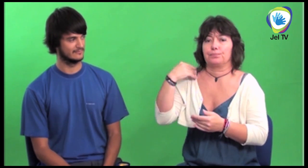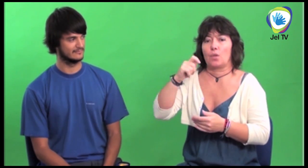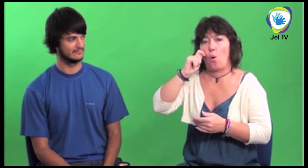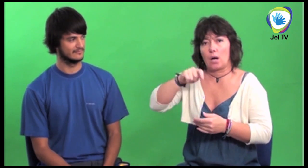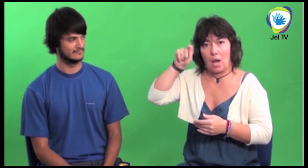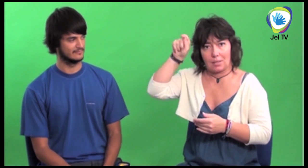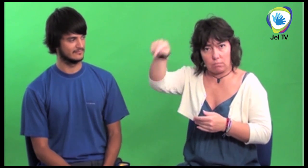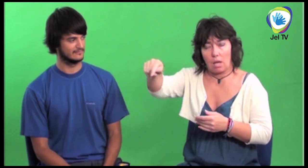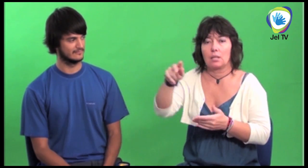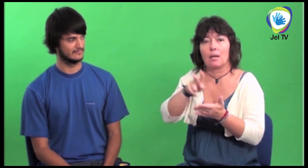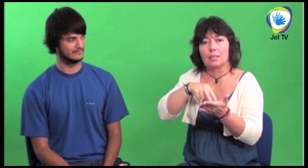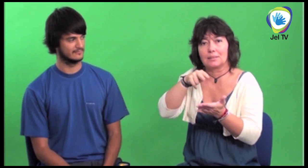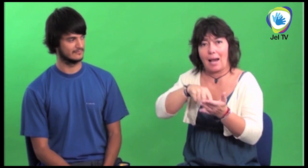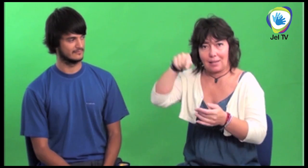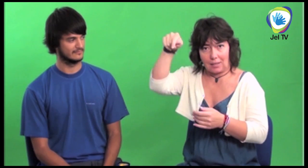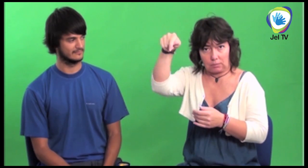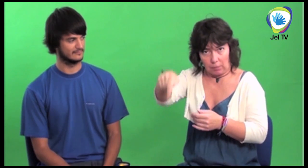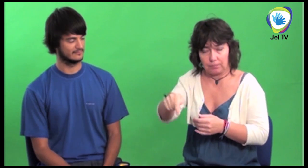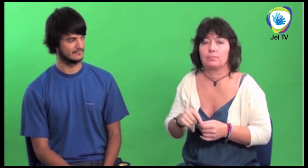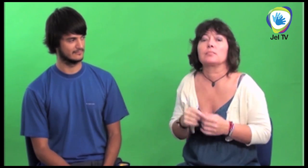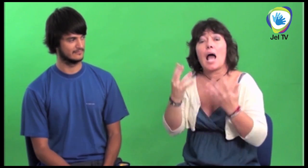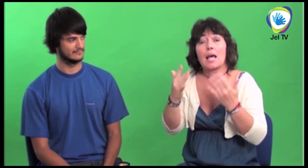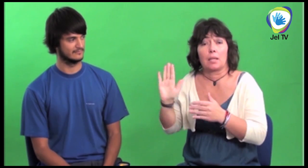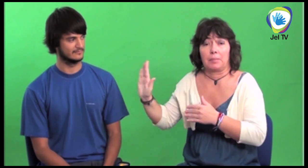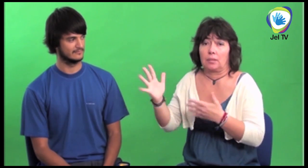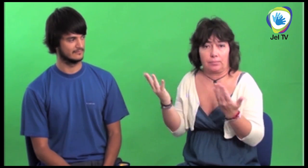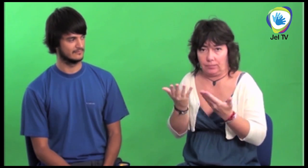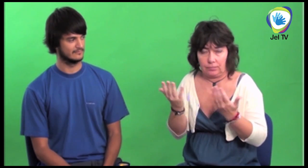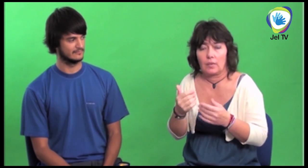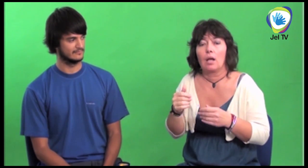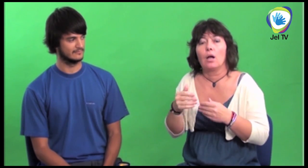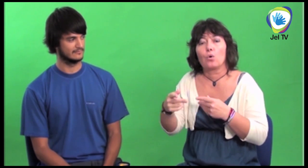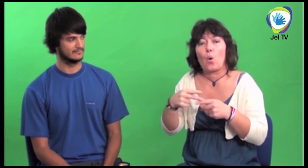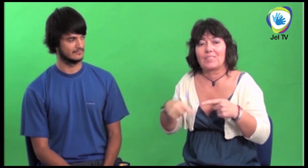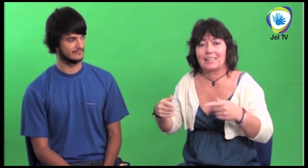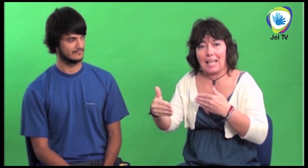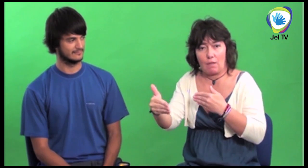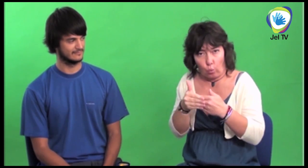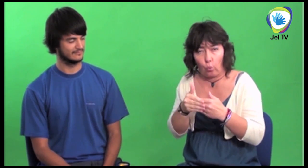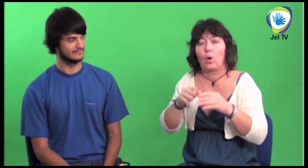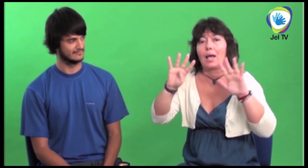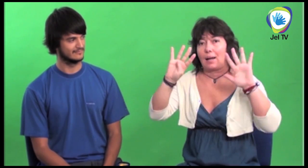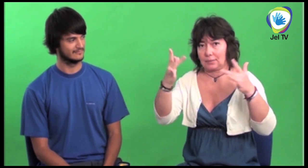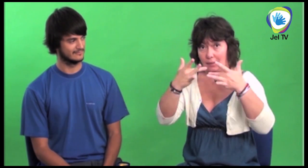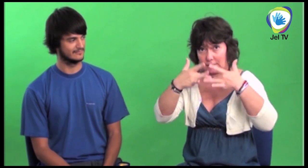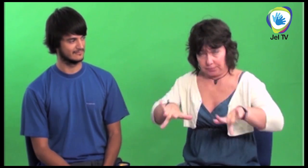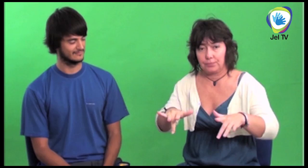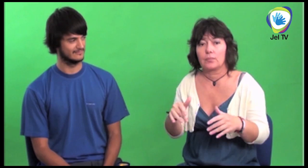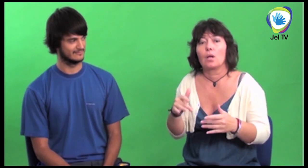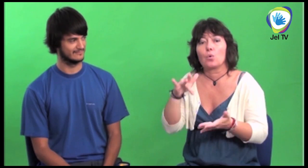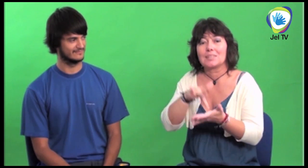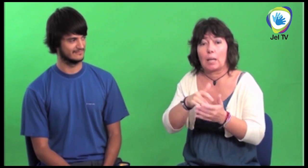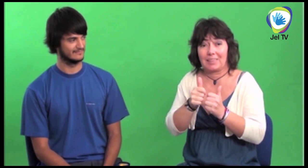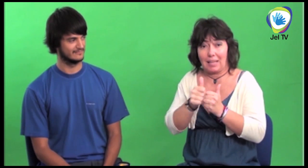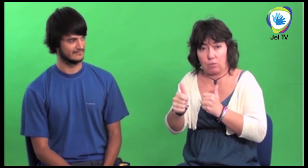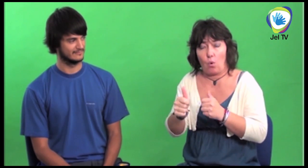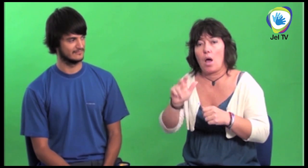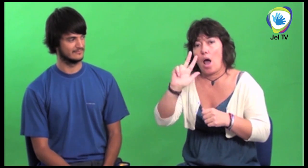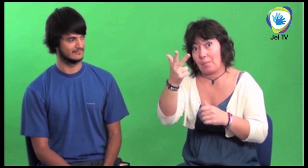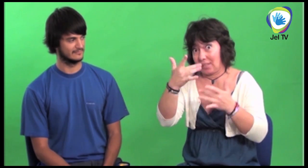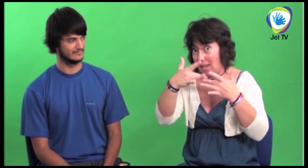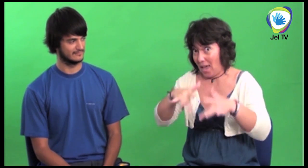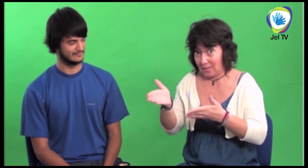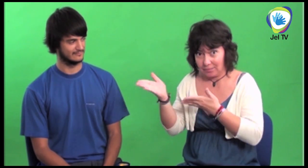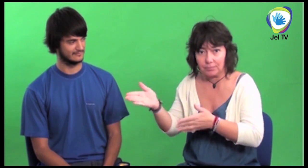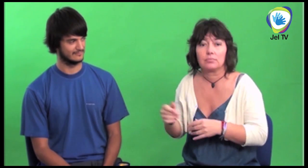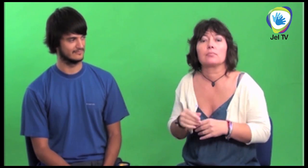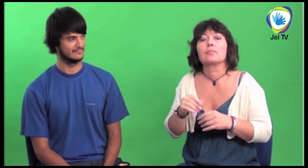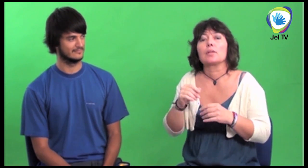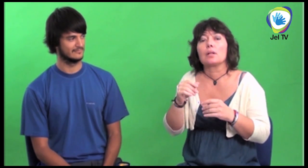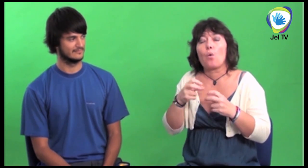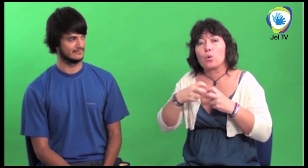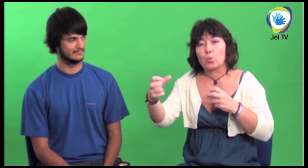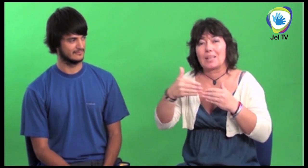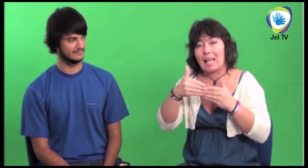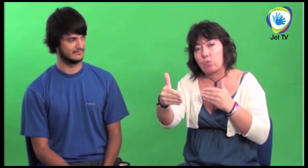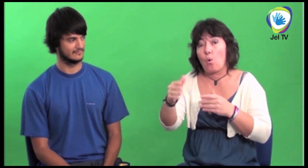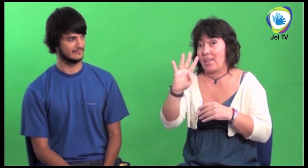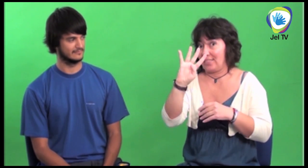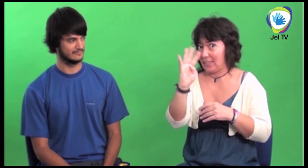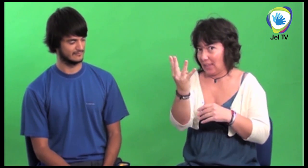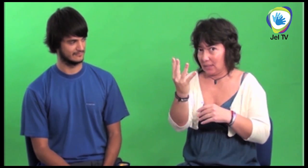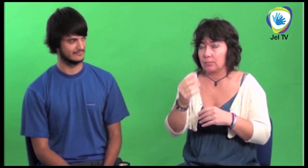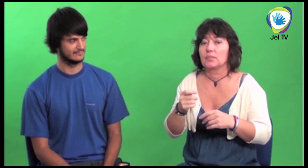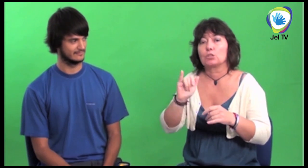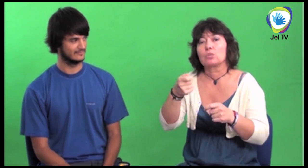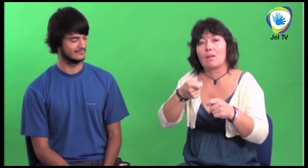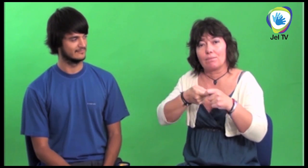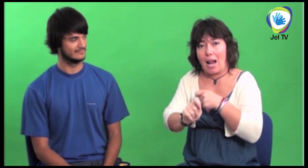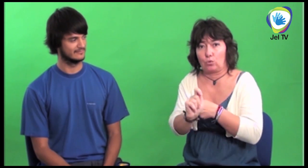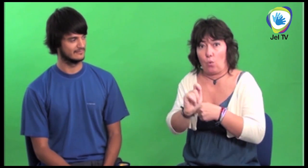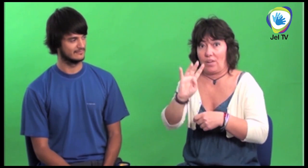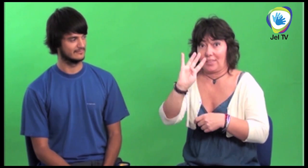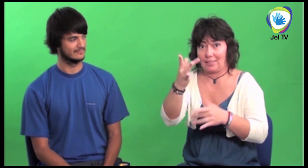Ukrajnában rövidtávon 9. helyezést ért el, középtávon 3. helyezést. Hosszú távon 4. lett. És a váltóban is 4. lett.